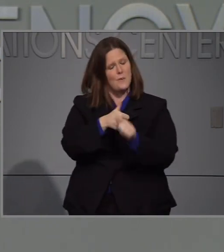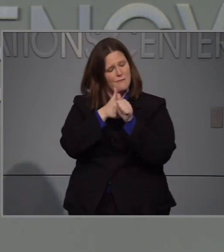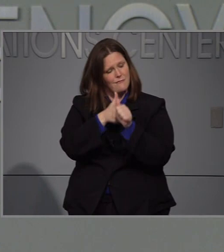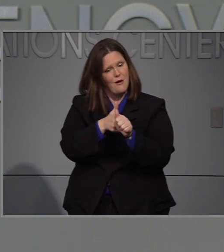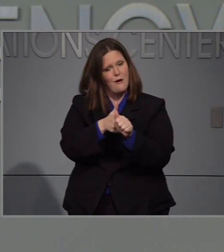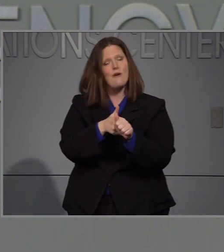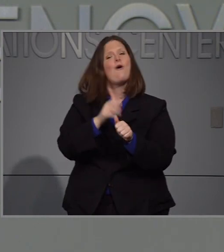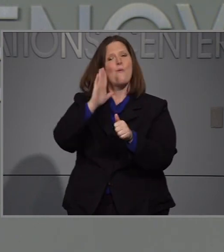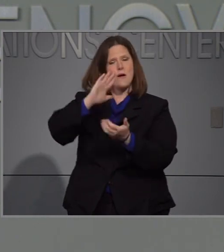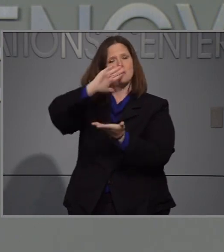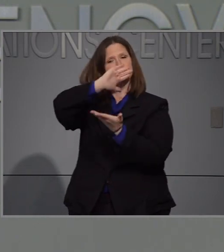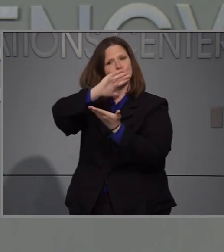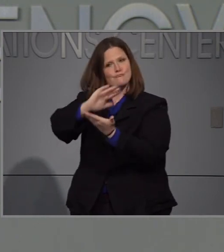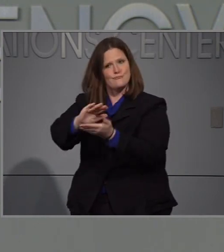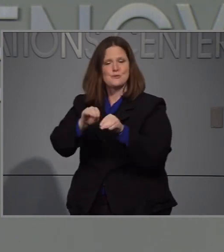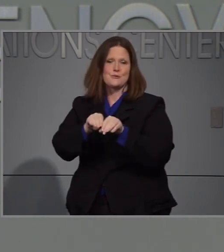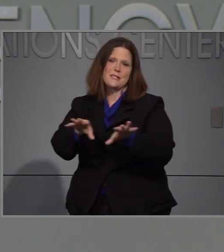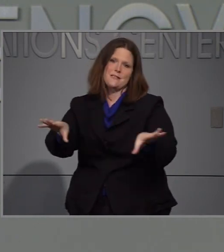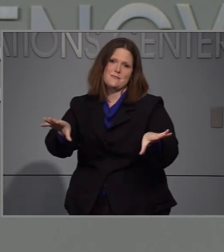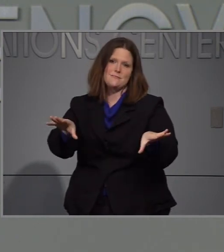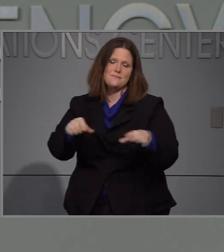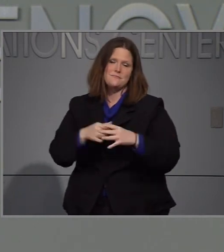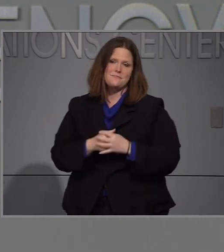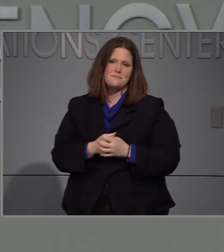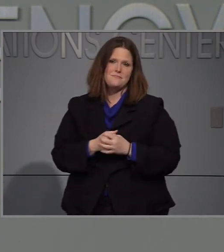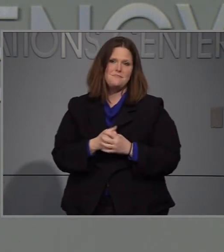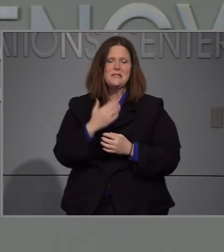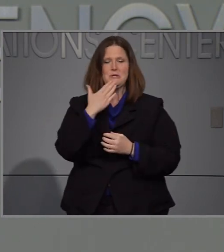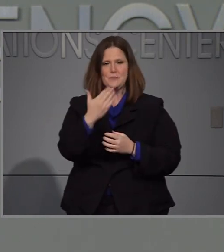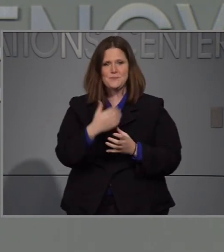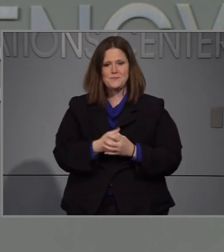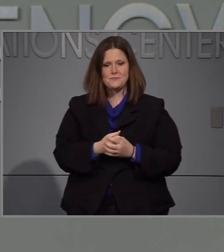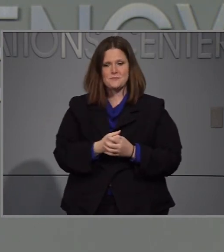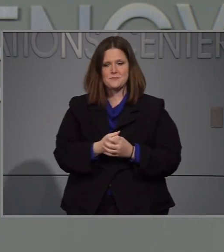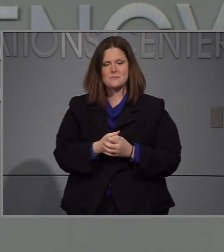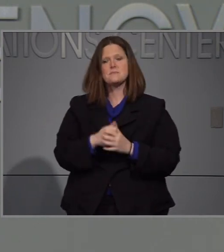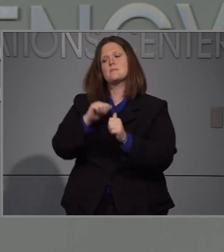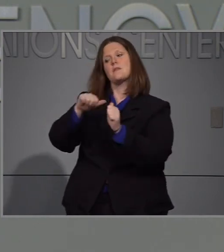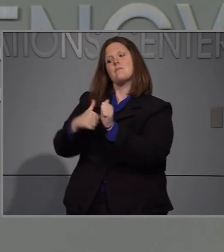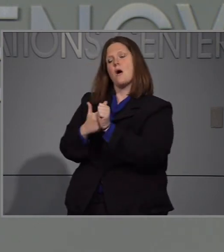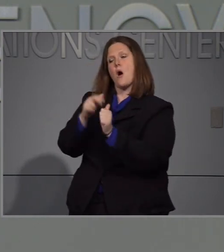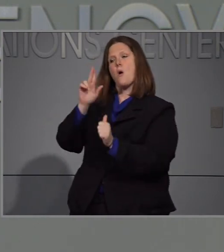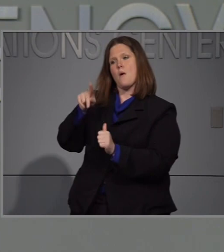debemos de hacer las tres doble o gracias.